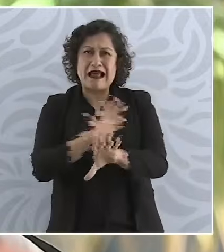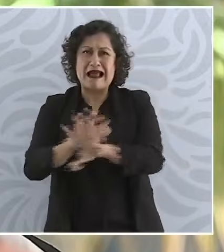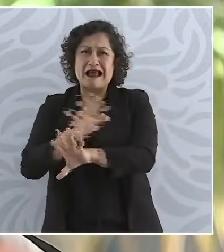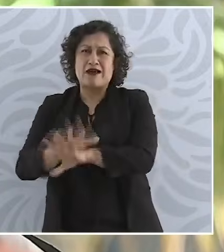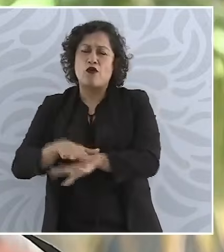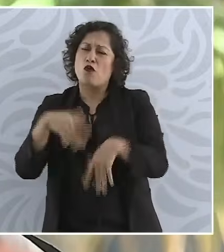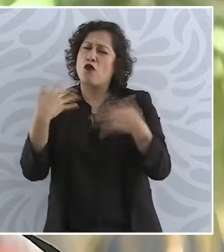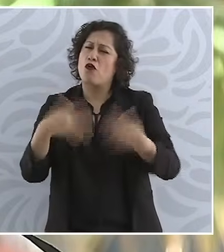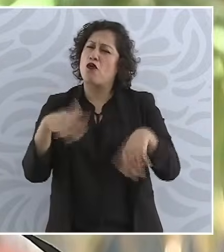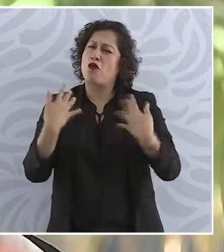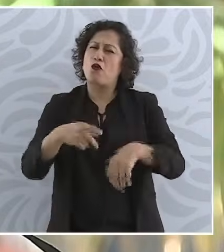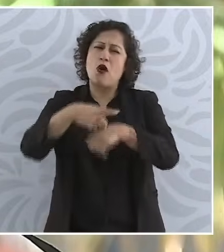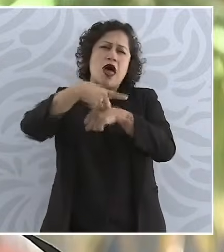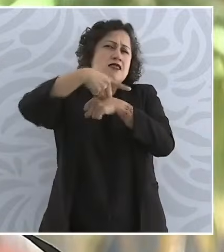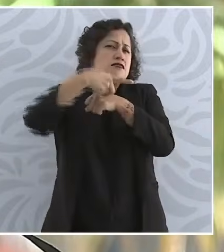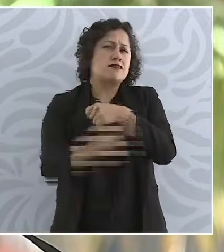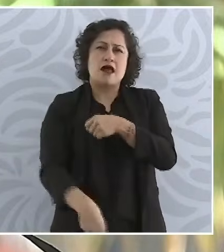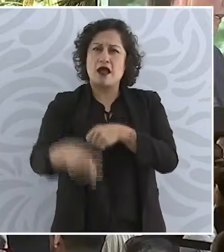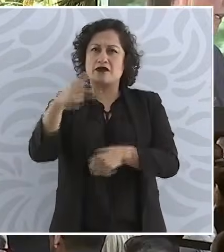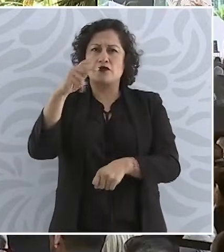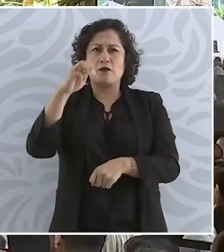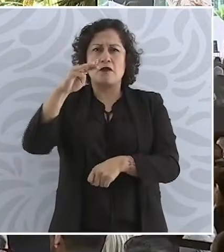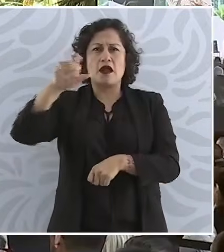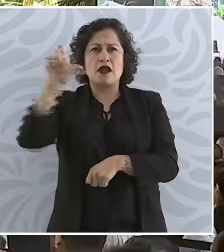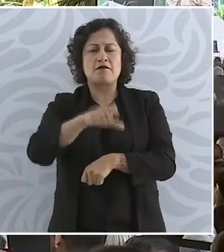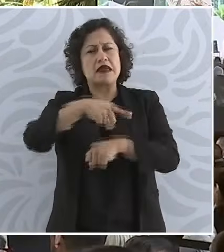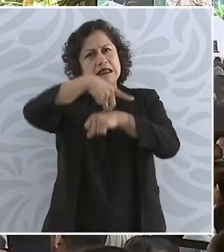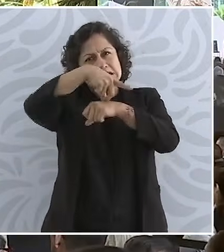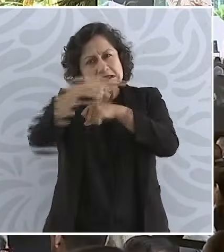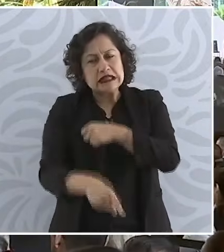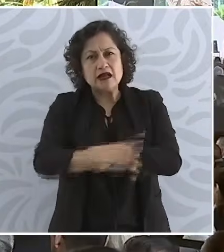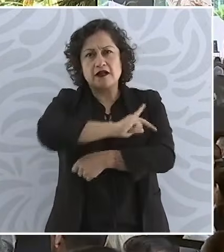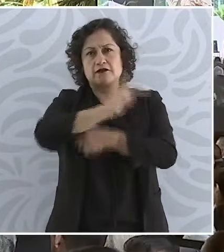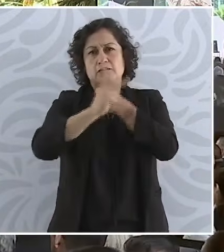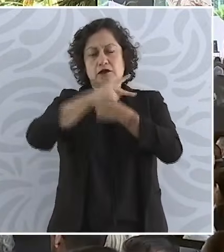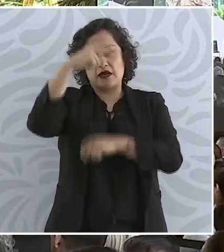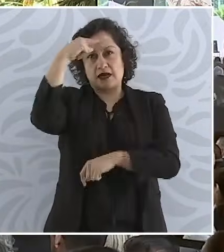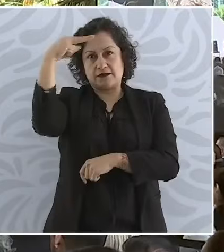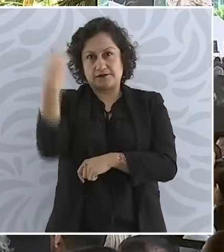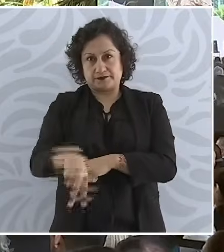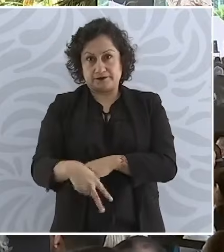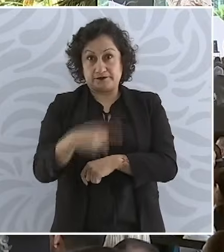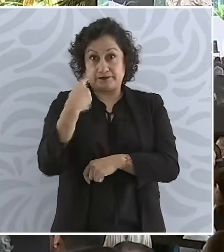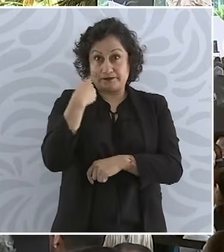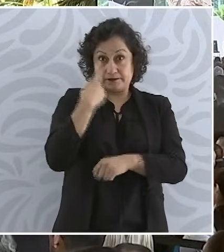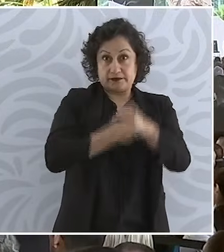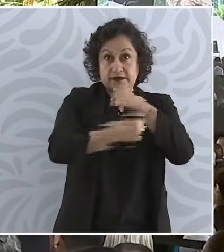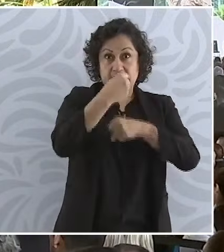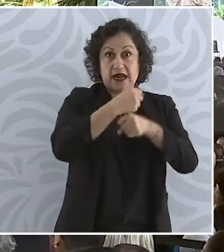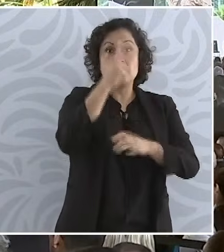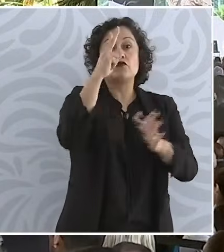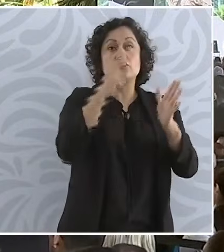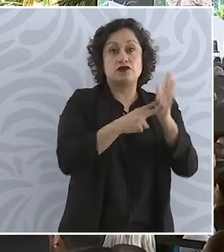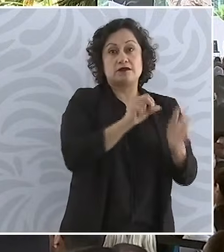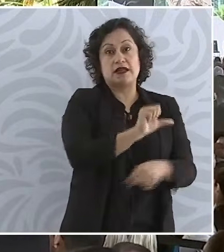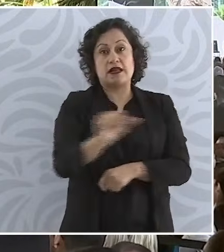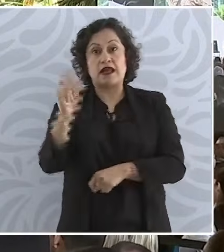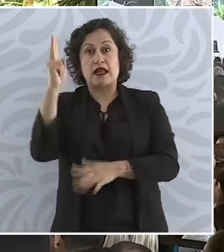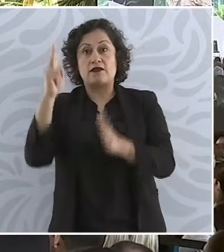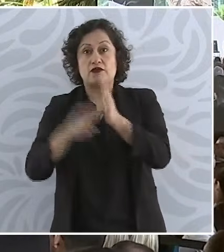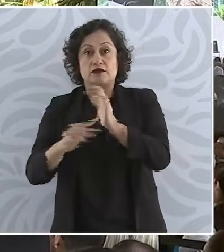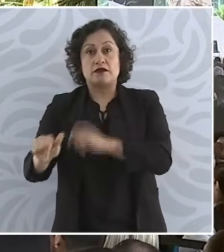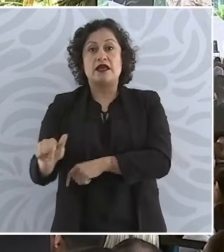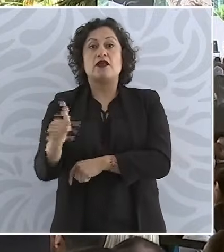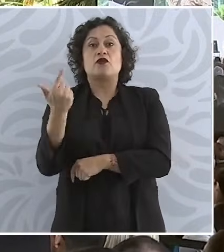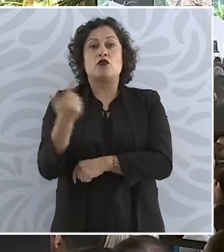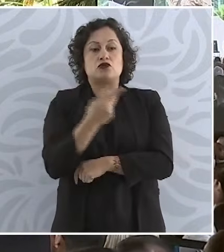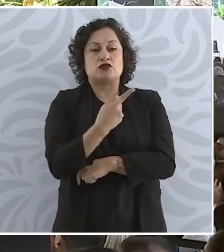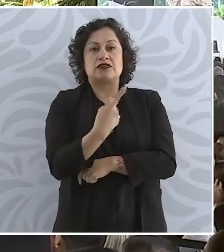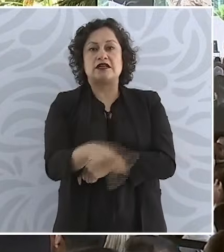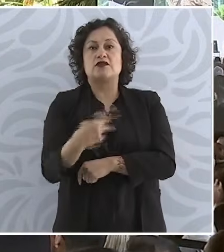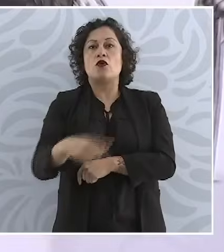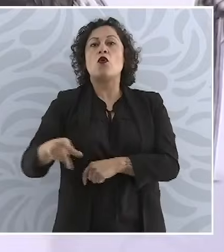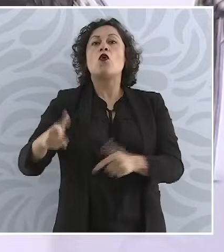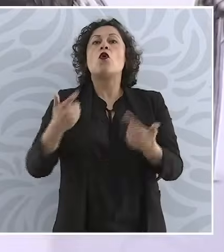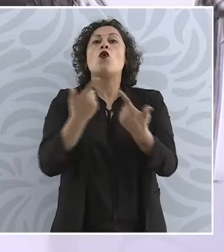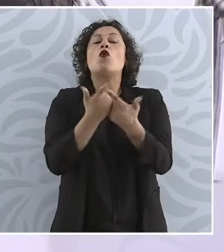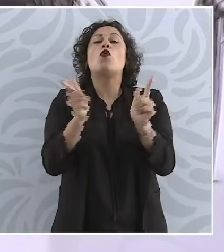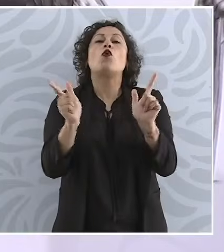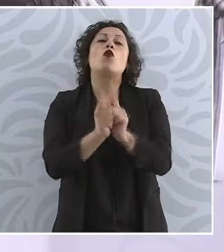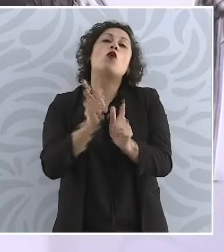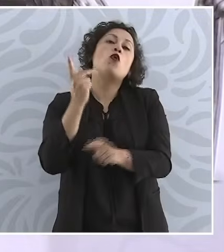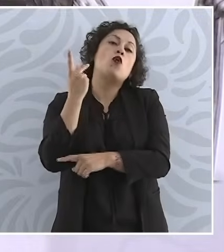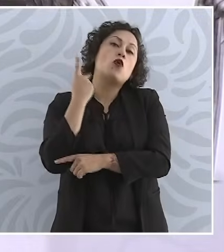nación entre 2000 y 2012 Durante los gobiernos panistas prianistas deberíamos de decir les